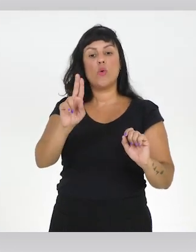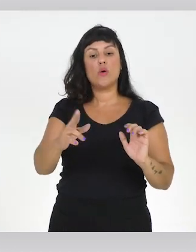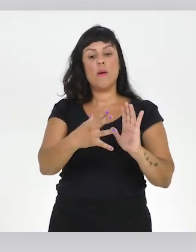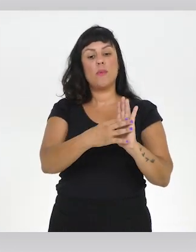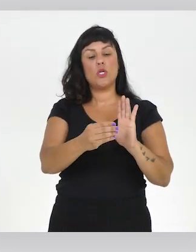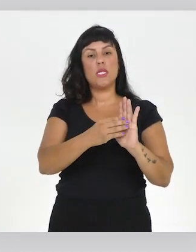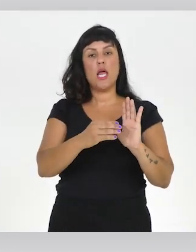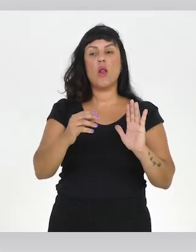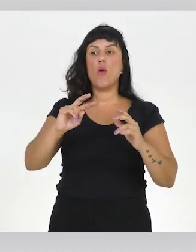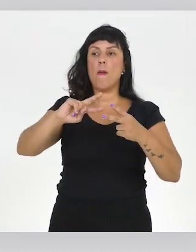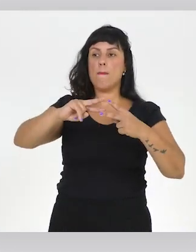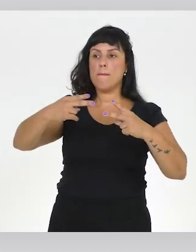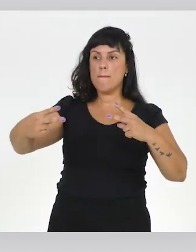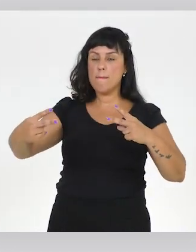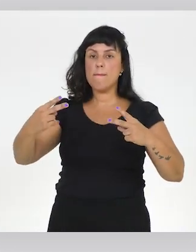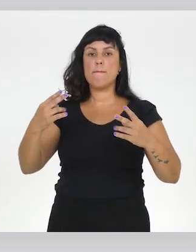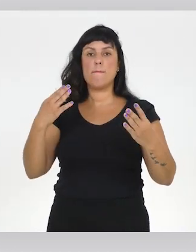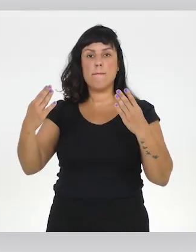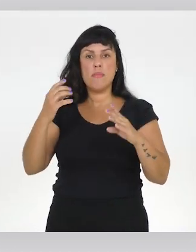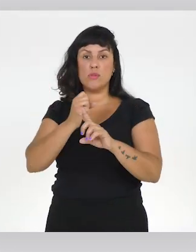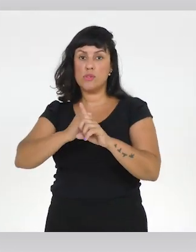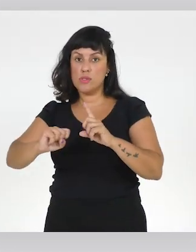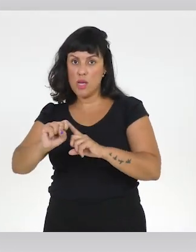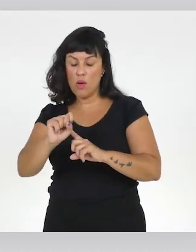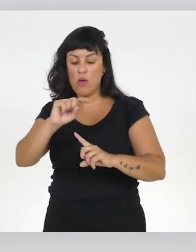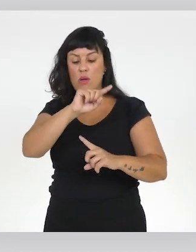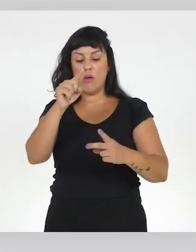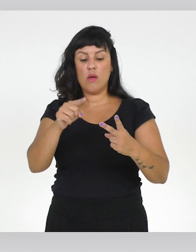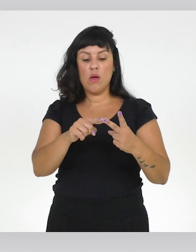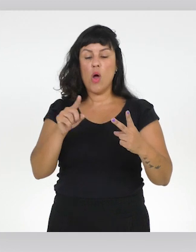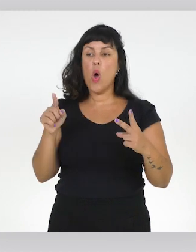os objetivos e as preferências do paciente. Além disso,